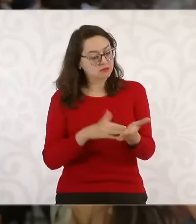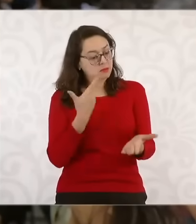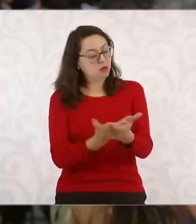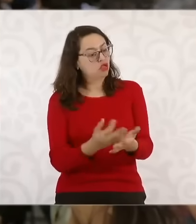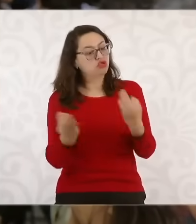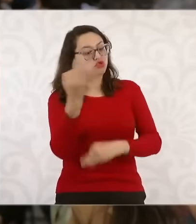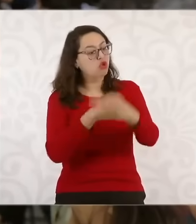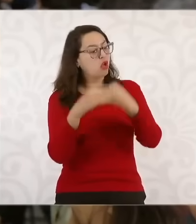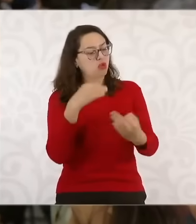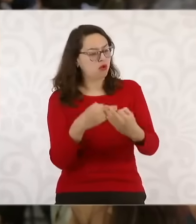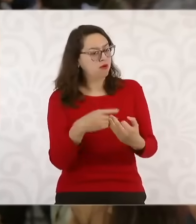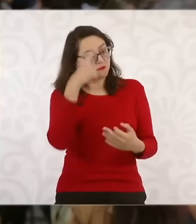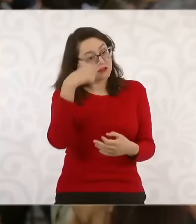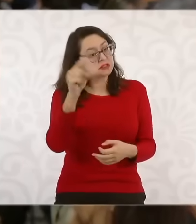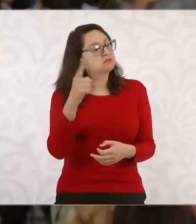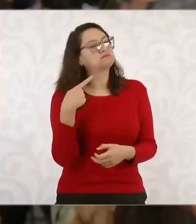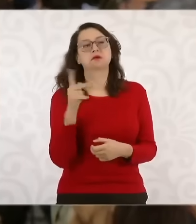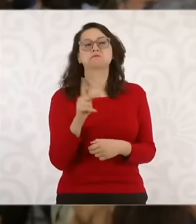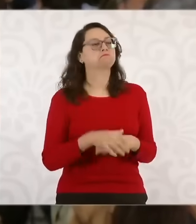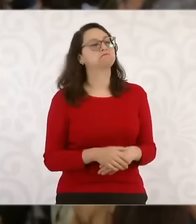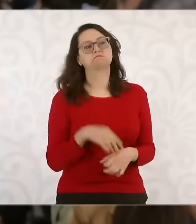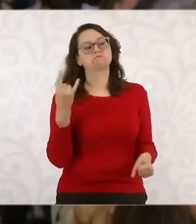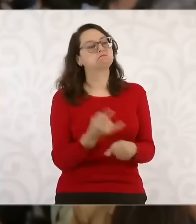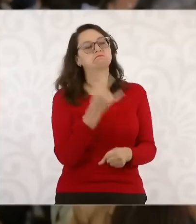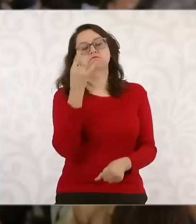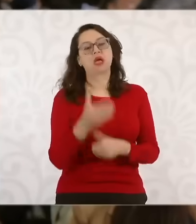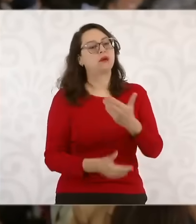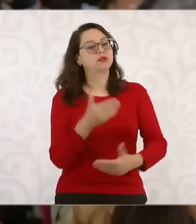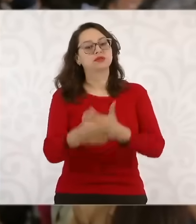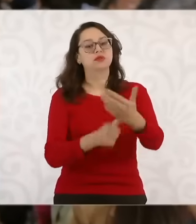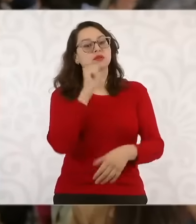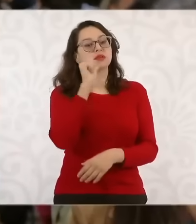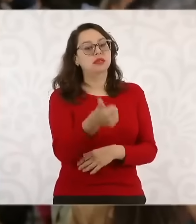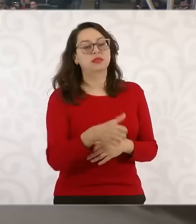embargo, prácticamente no avanzó en lo absoluto. Esta persona hoy tiene su Secargamos aquí a Mario